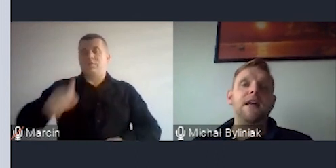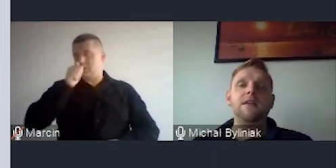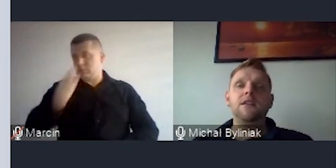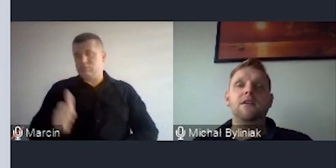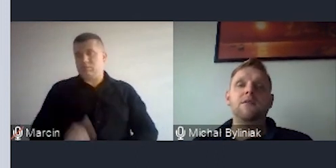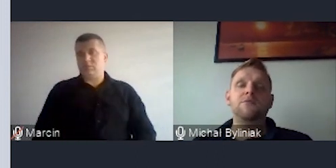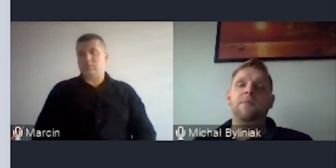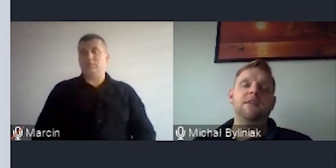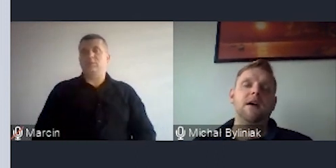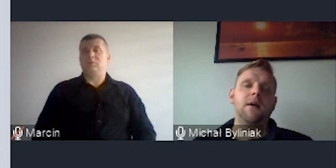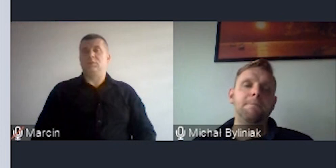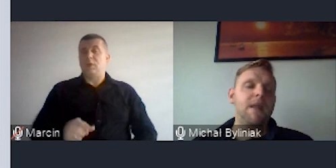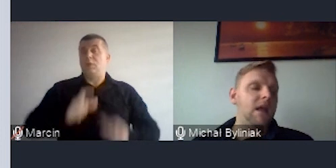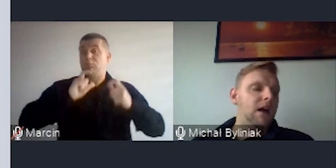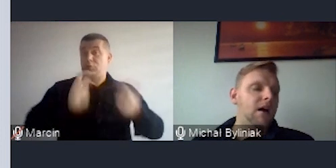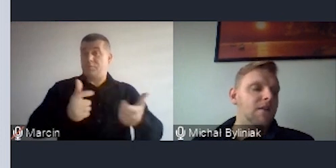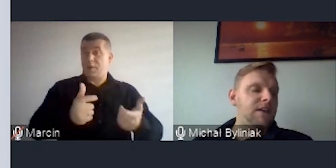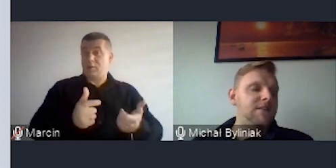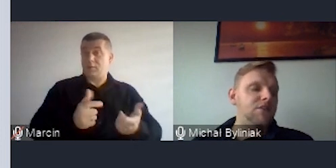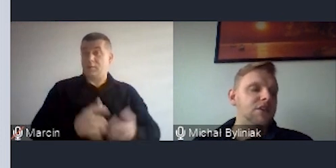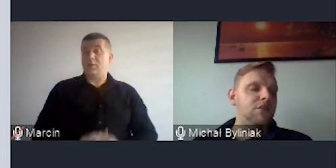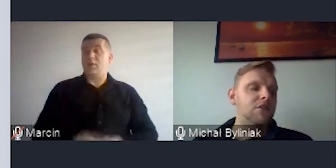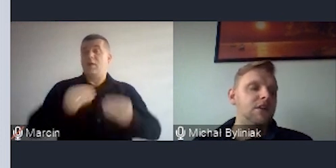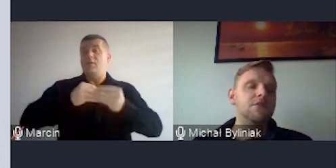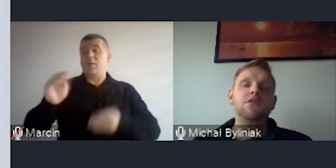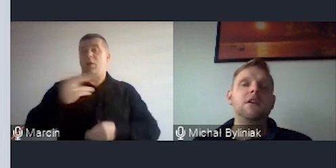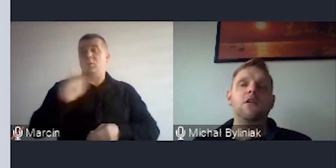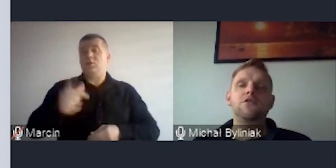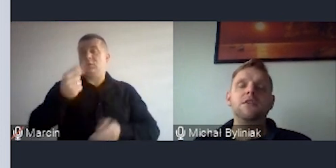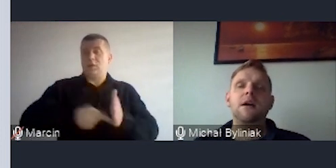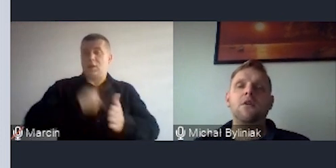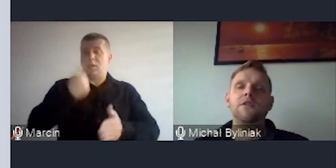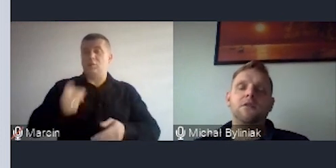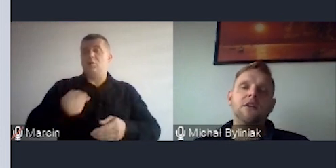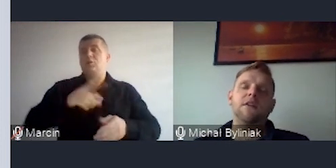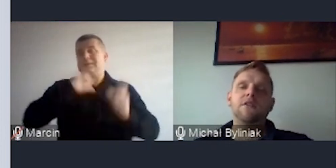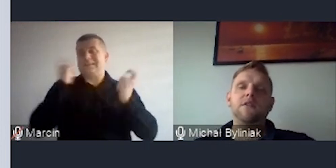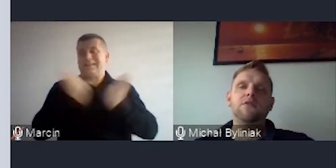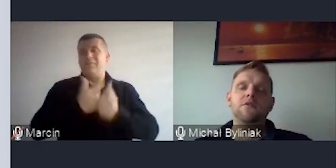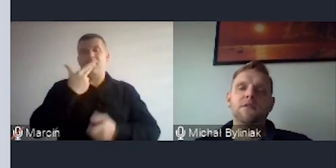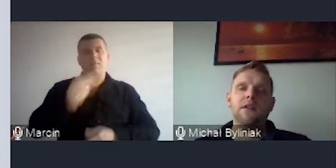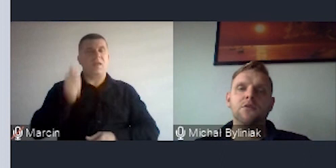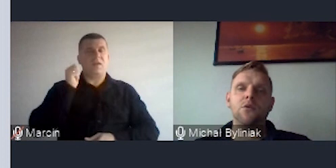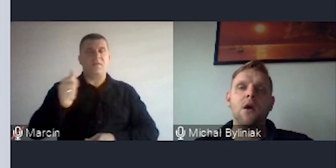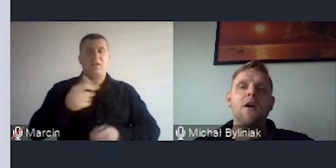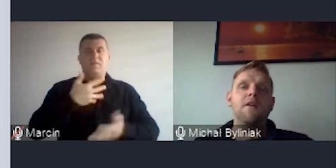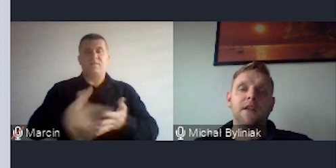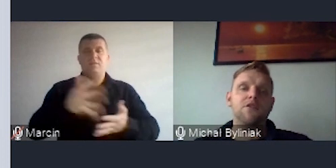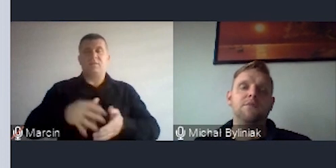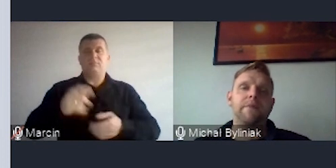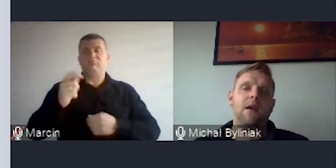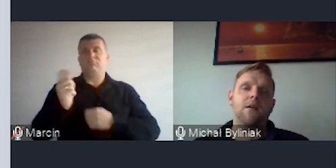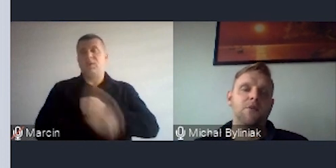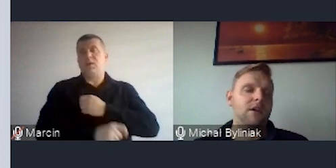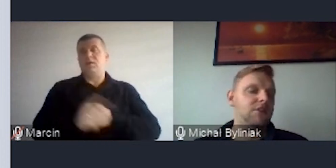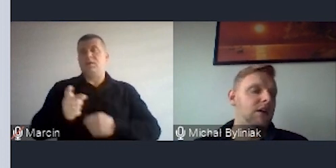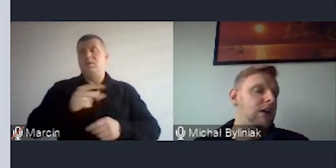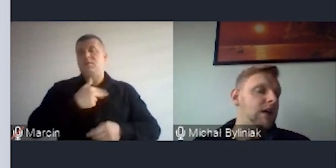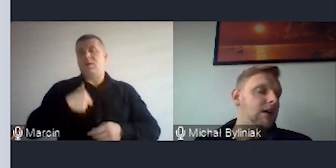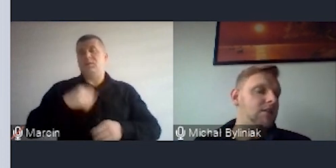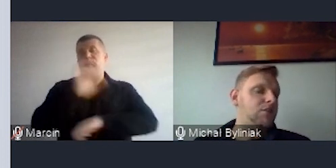W takich przypadkach więcej niż jednokrotne rozliczenie kończy się całkowitą niekwalifikowalnością wydatków w naszym projekcie.